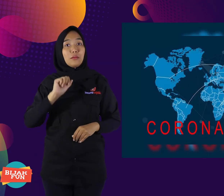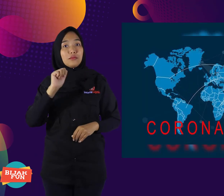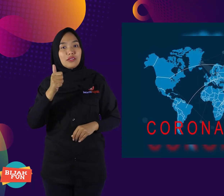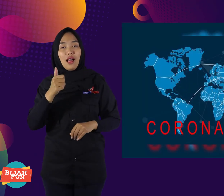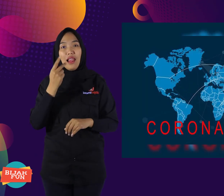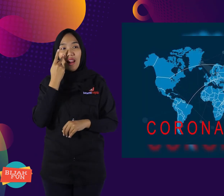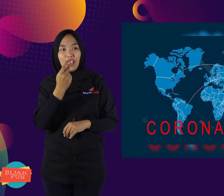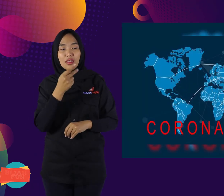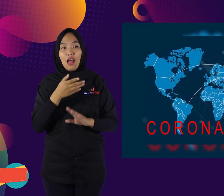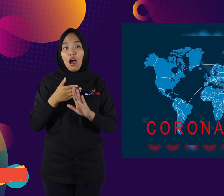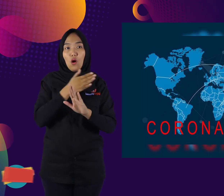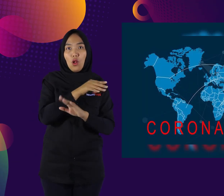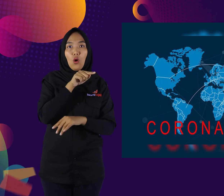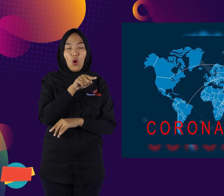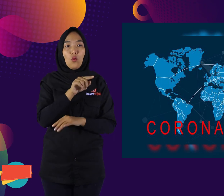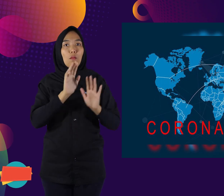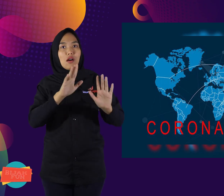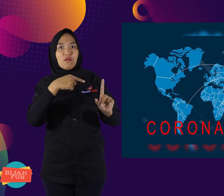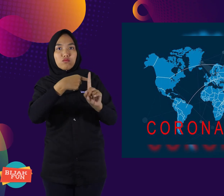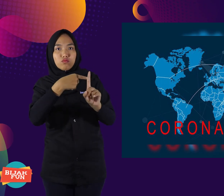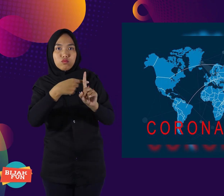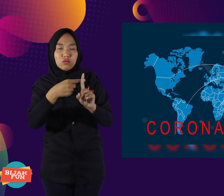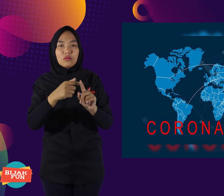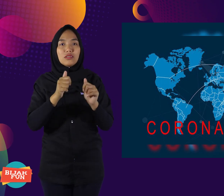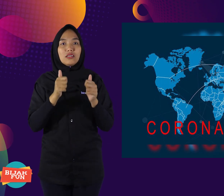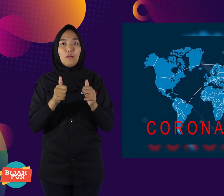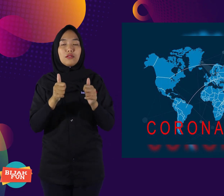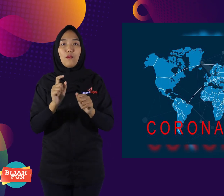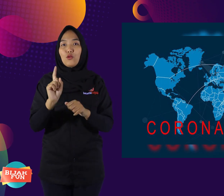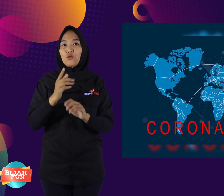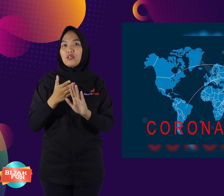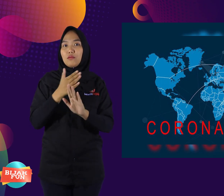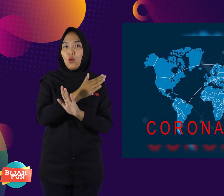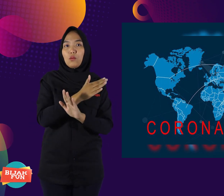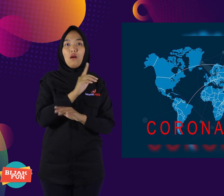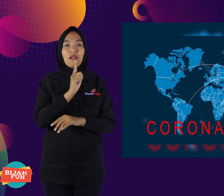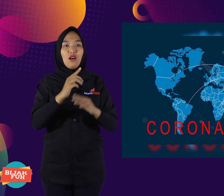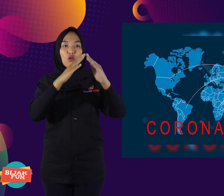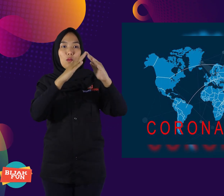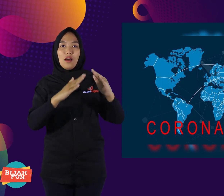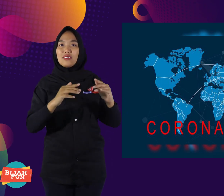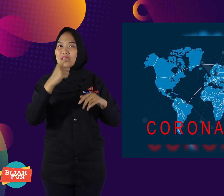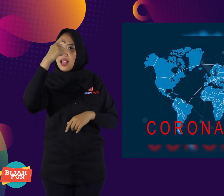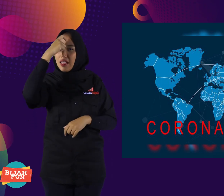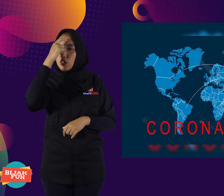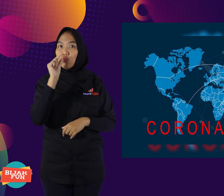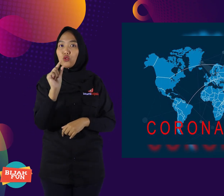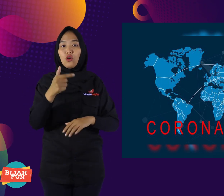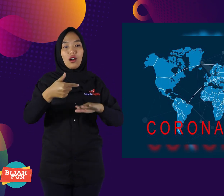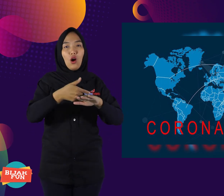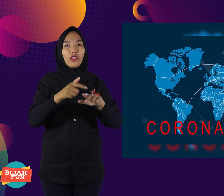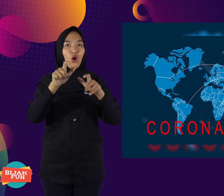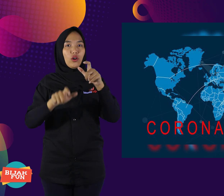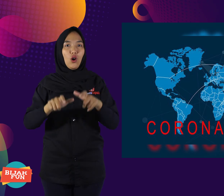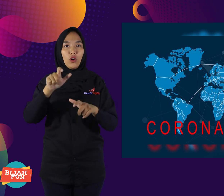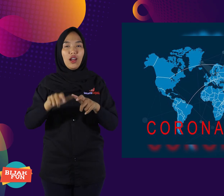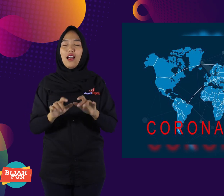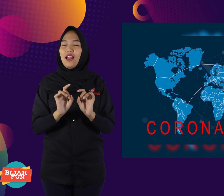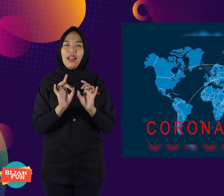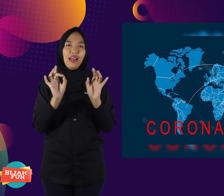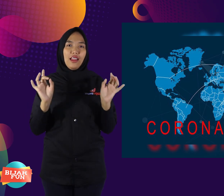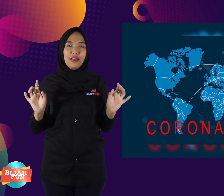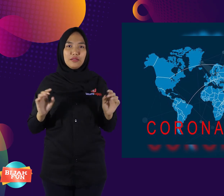Pihak RS dapat bersiap lebih awal, untuk memberi perawatan, dan lain-lain.